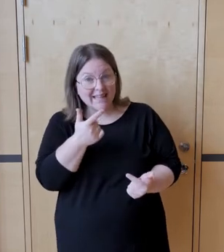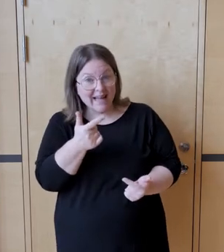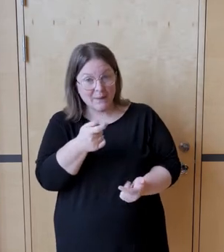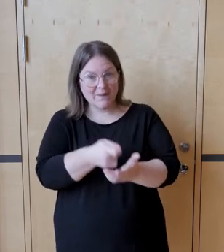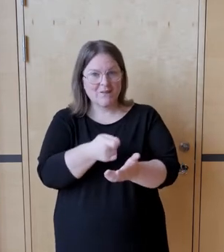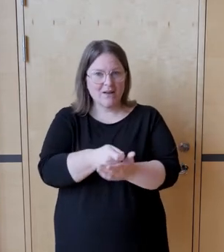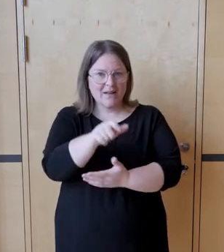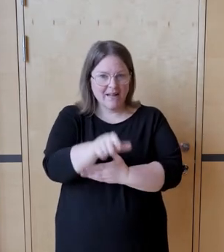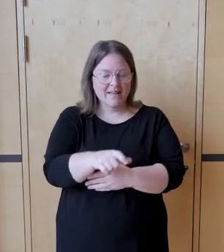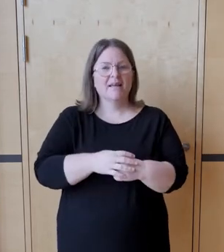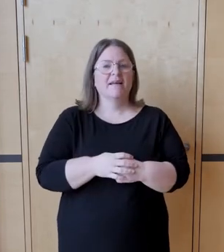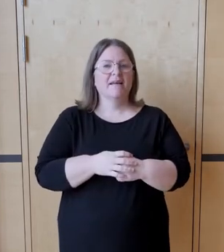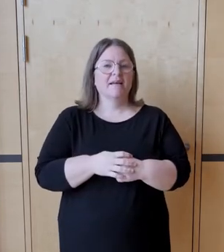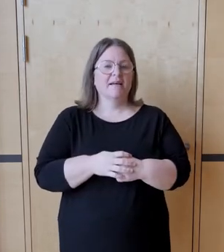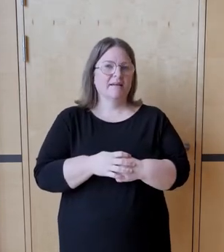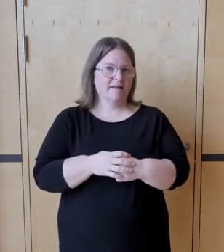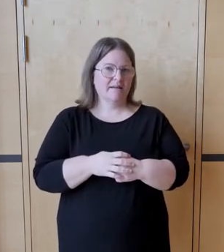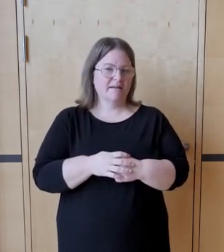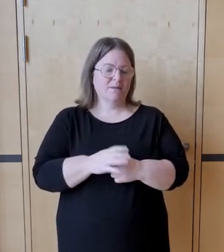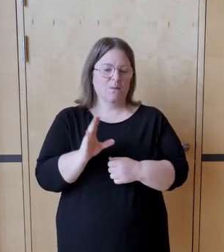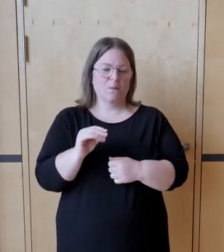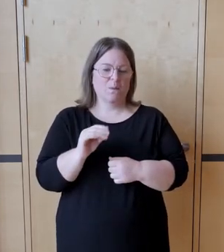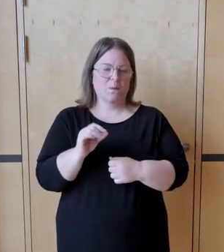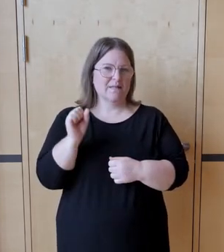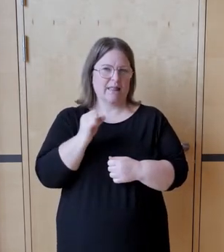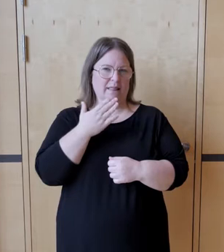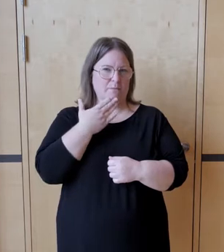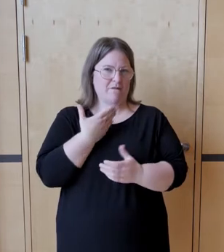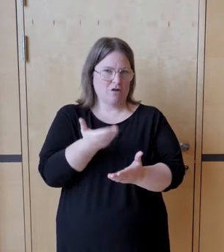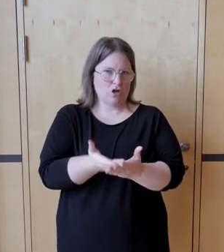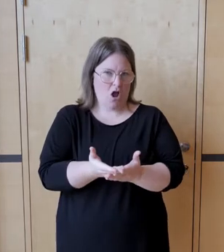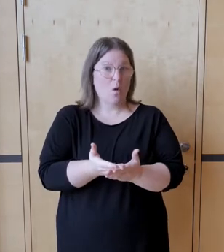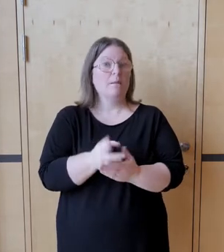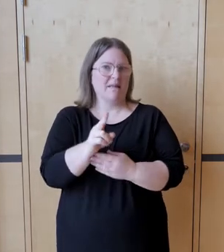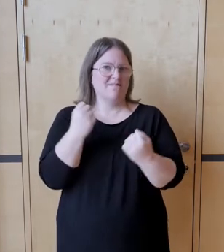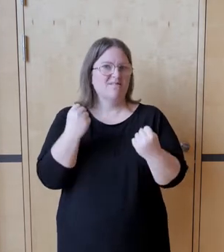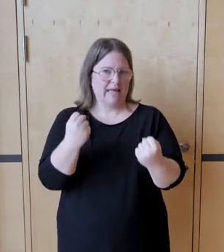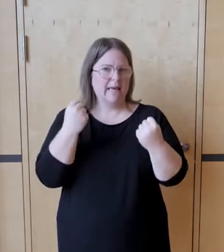Jag tycker att det här är ett jätte jättebra förslag är jätteviktigt att göra det enklare för